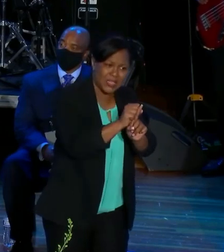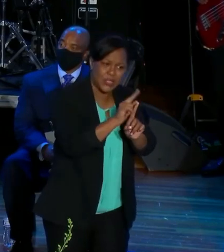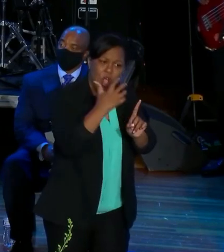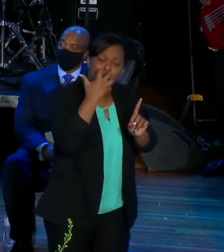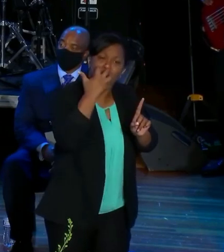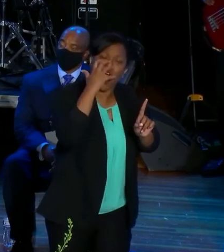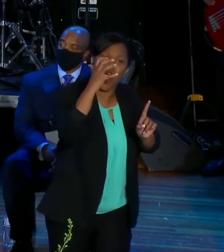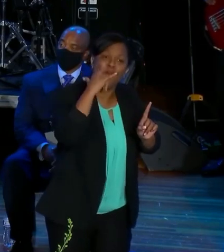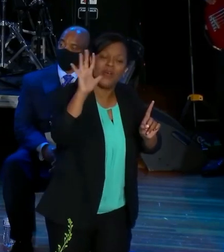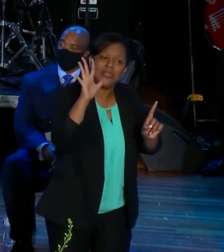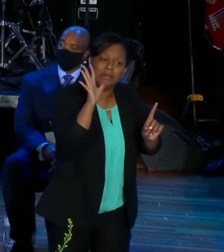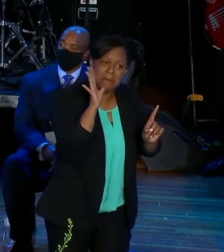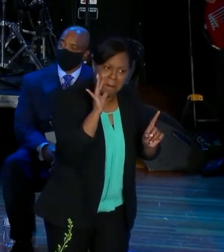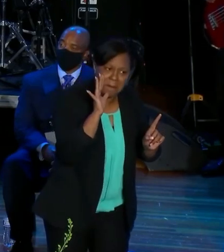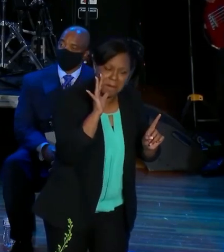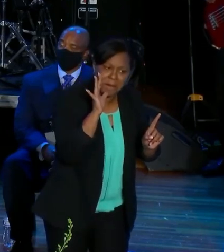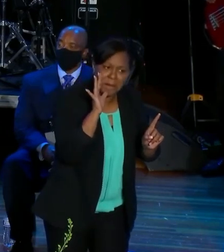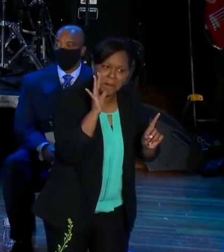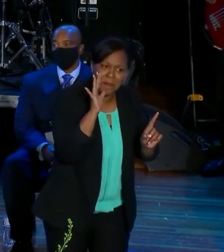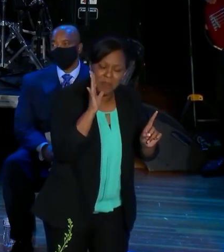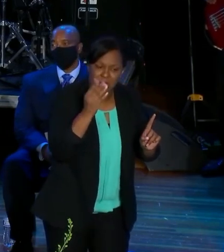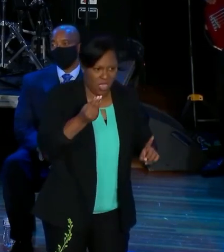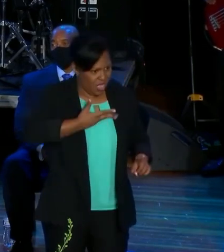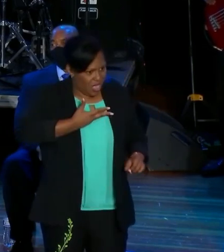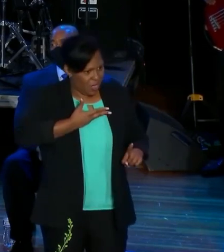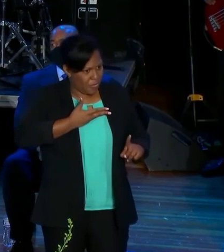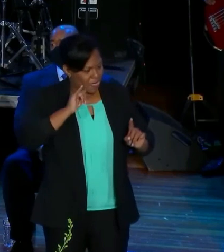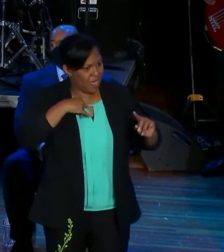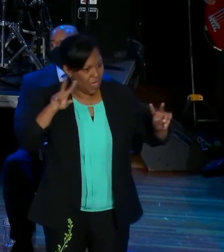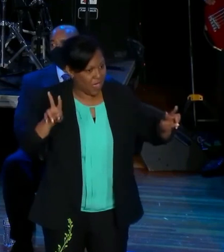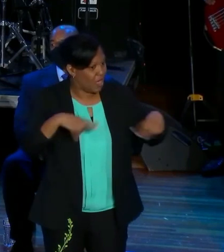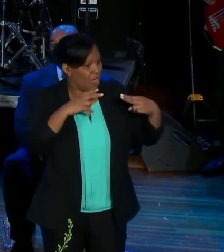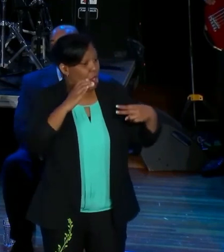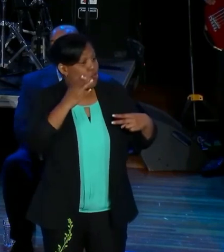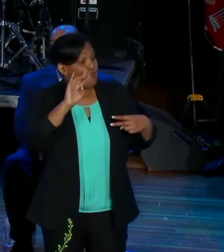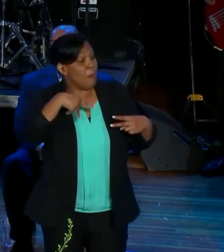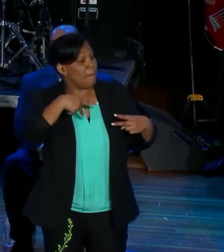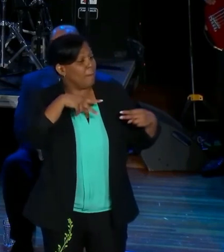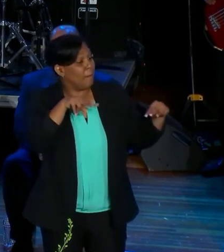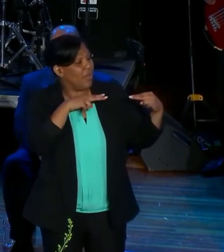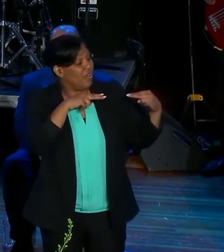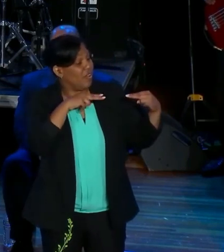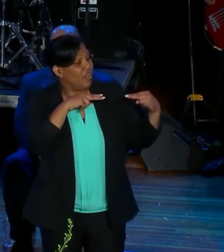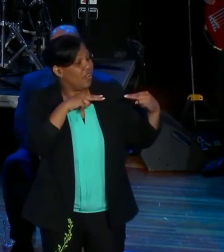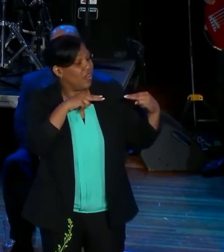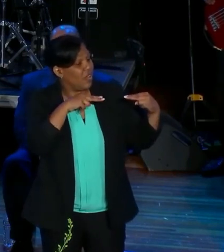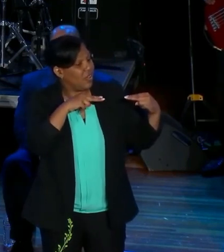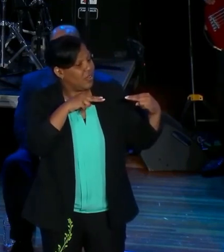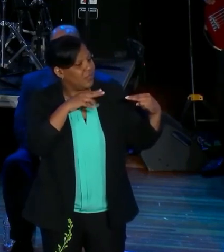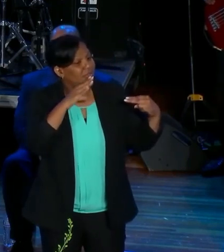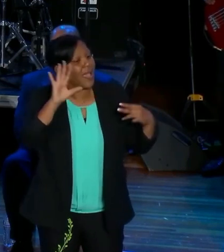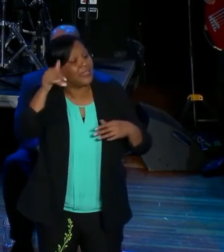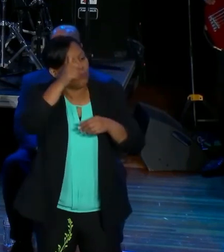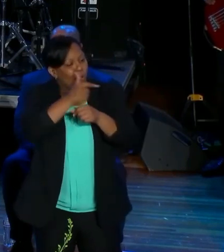Jag sa till Tony C , att jag - jag uppskattar Tony och hans bröder - när det gällde modern